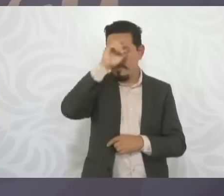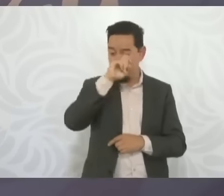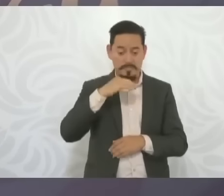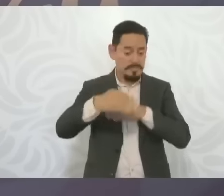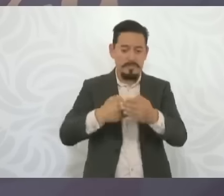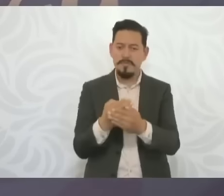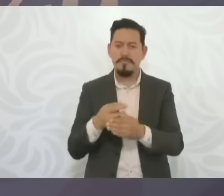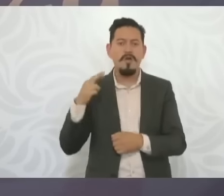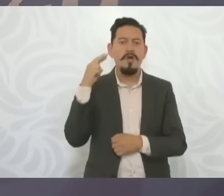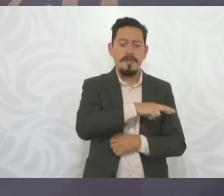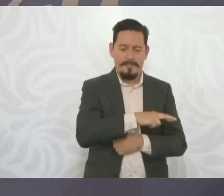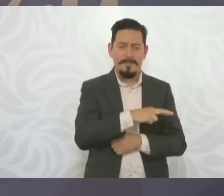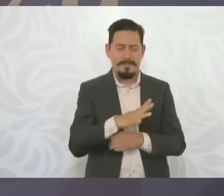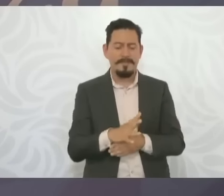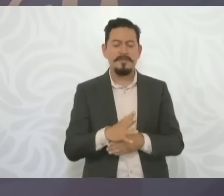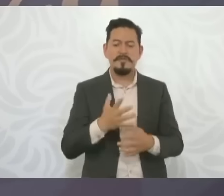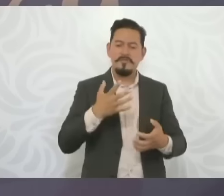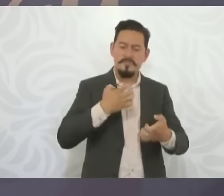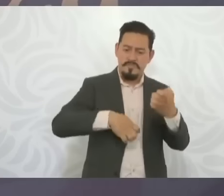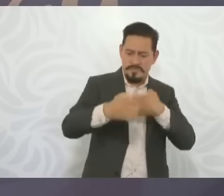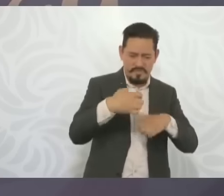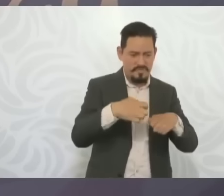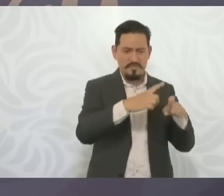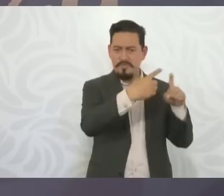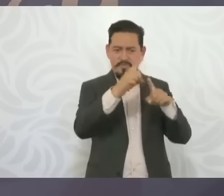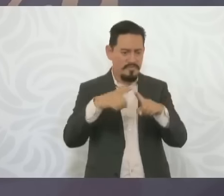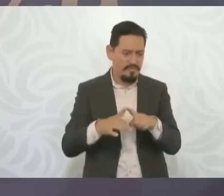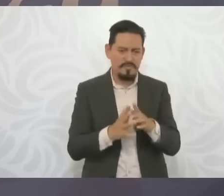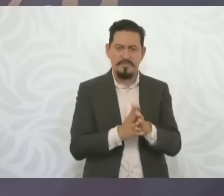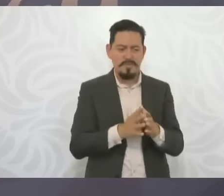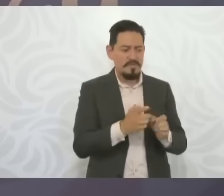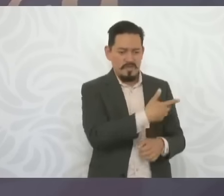la industria nacionalizada enfrentó el boicot de las compañías para impedir la venta del crudo